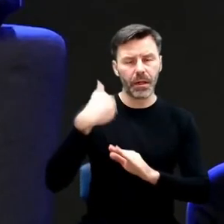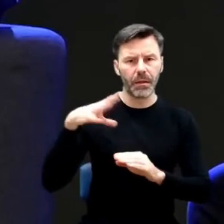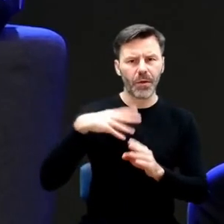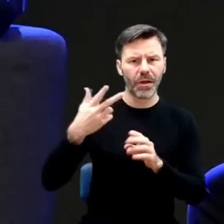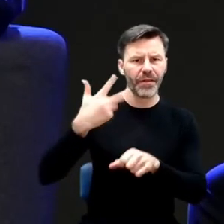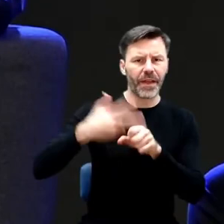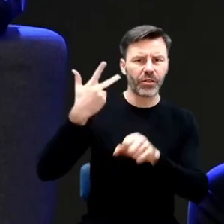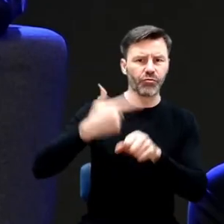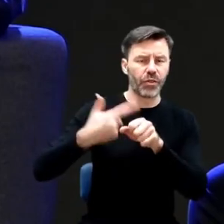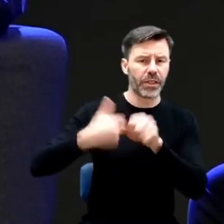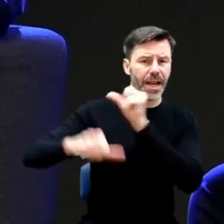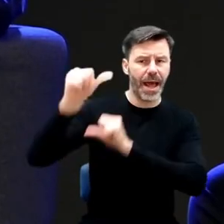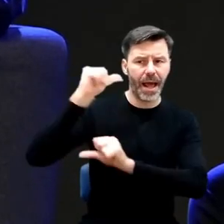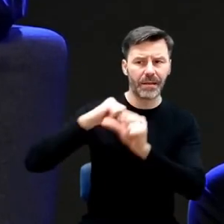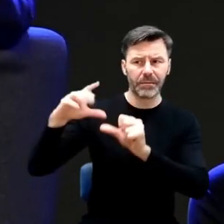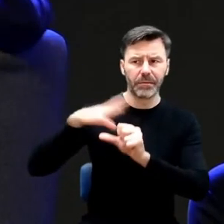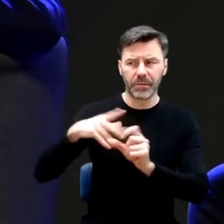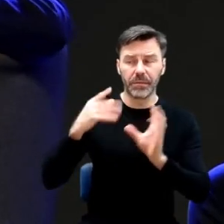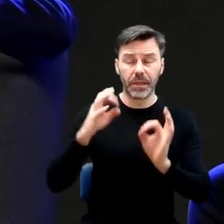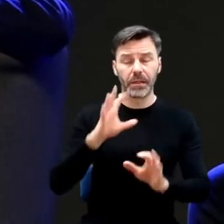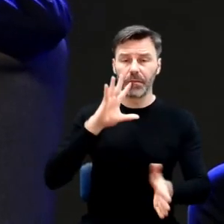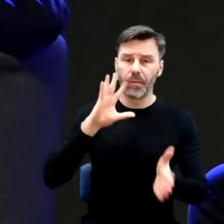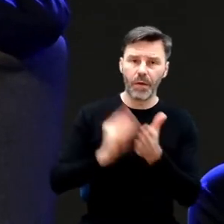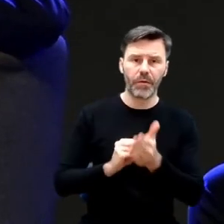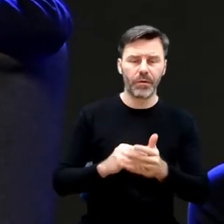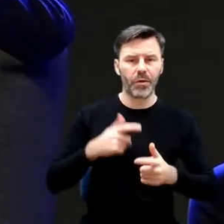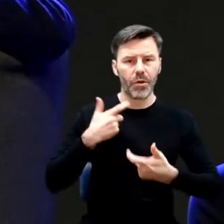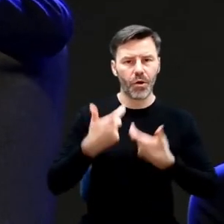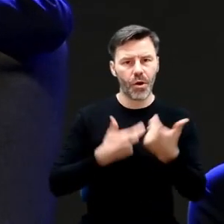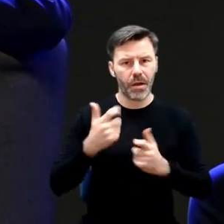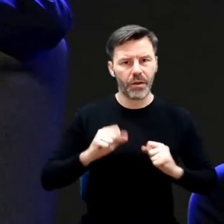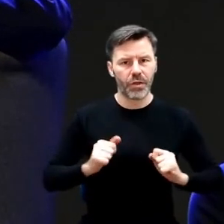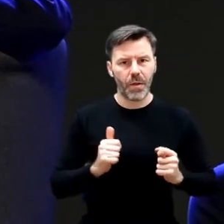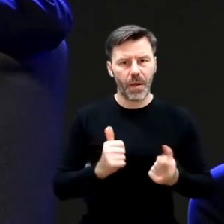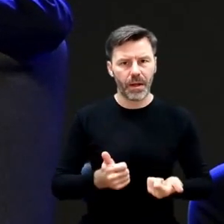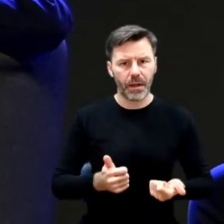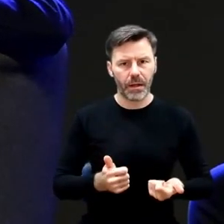Też próbujemy pewne działania podejmować. Jak wytłumaczyć, że jest prowadzona gmina,